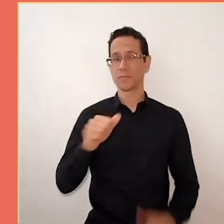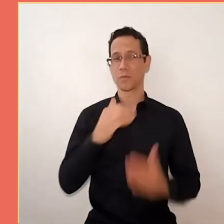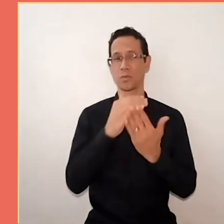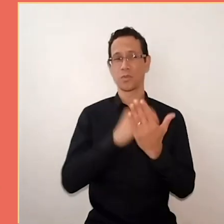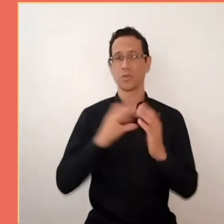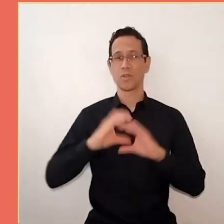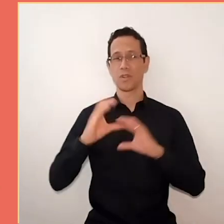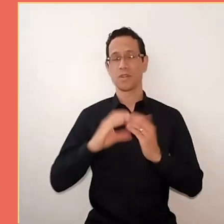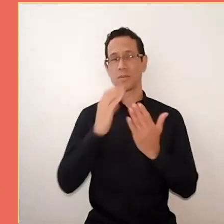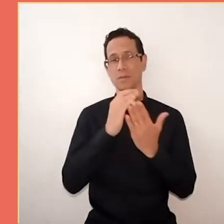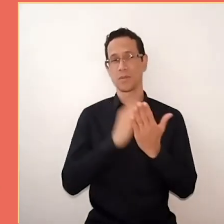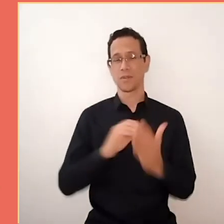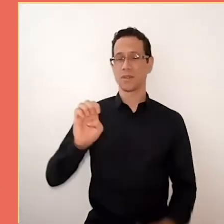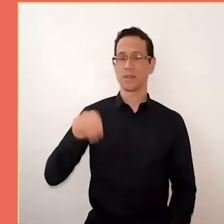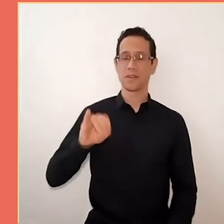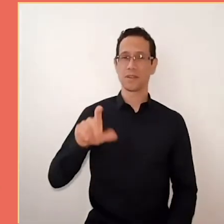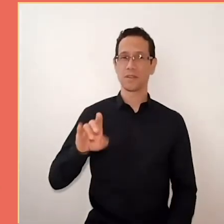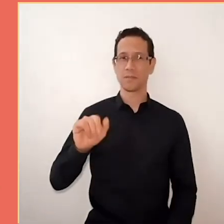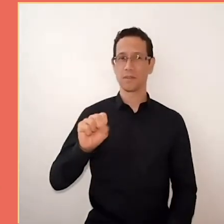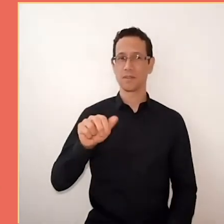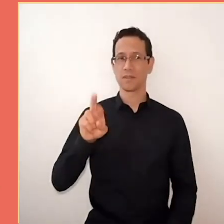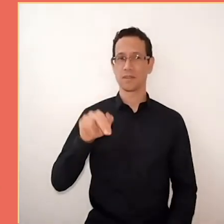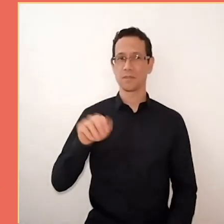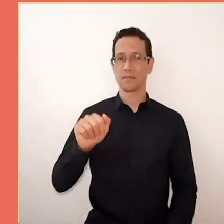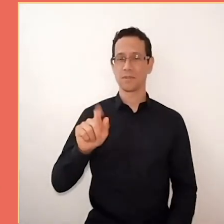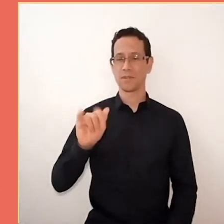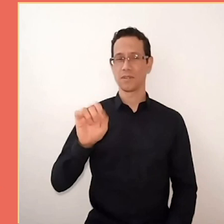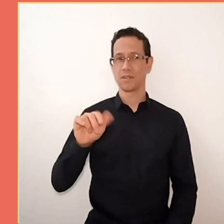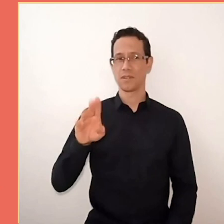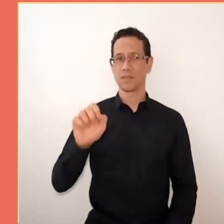a Emile, Sabrina, Gisleine, Felipe, Rodrigo,